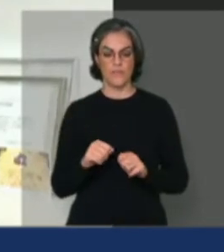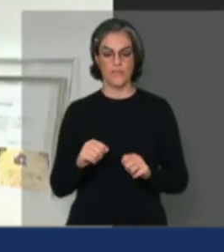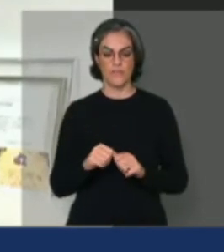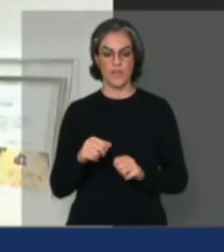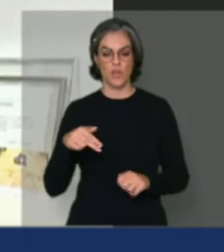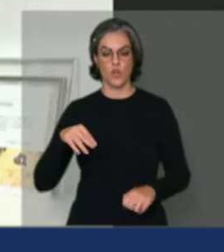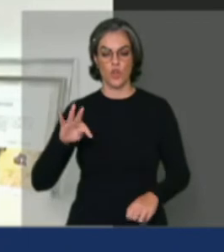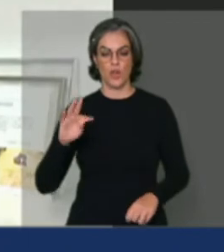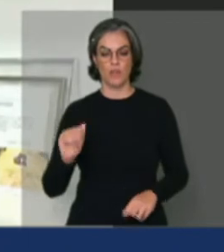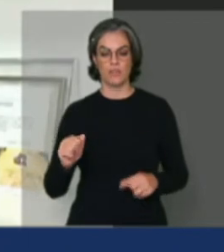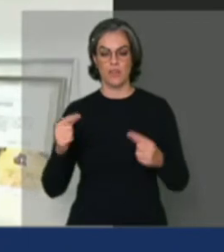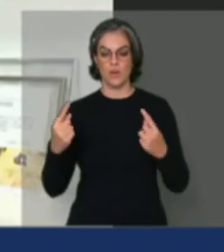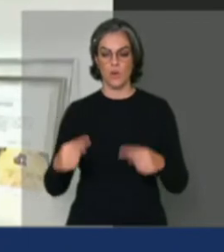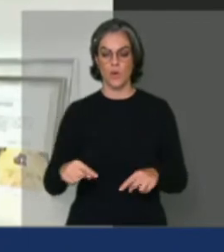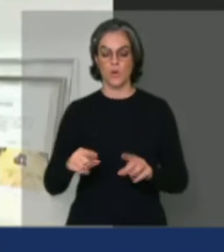CONTRÁRIO AO CIDADÃO, ISSO